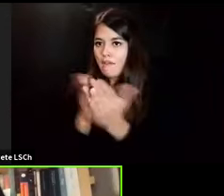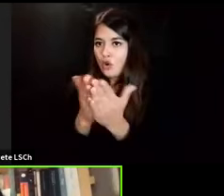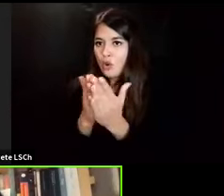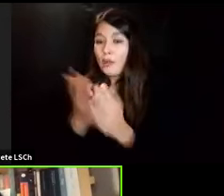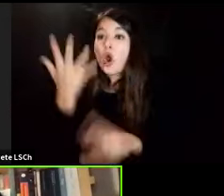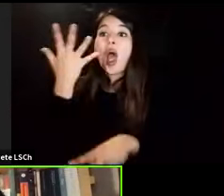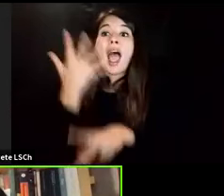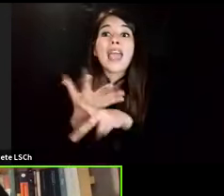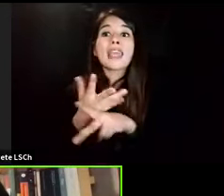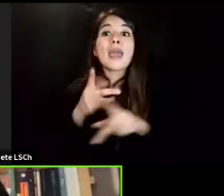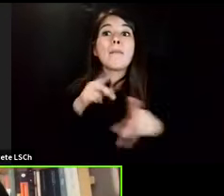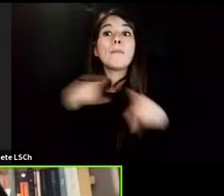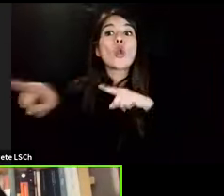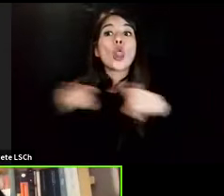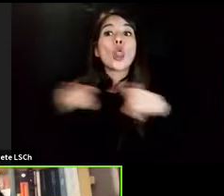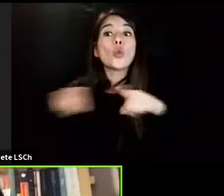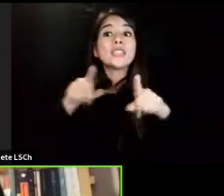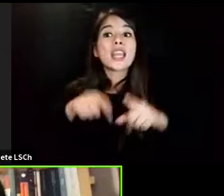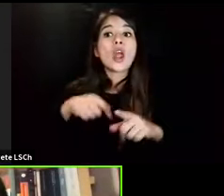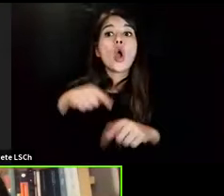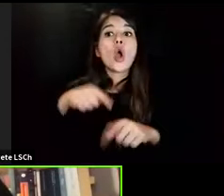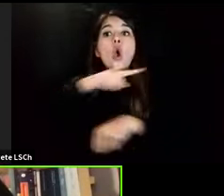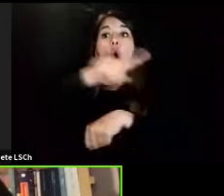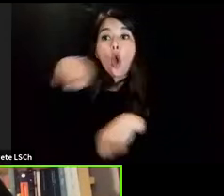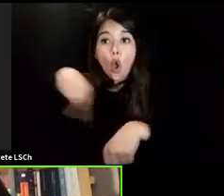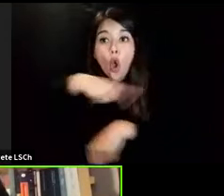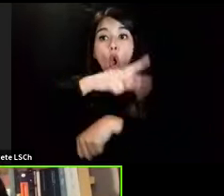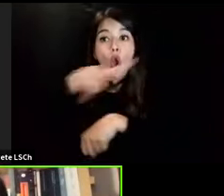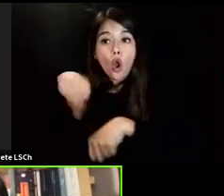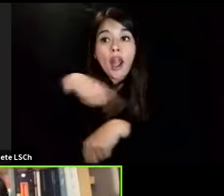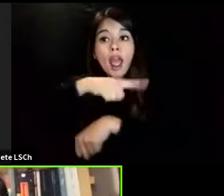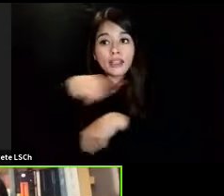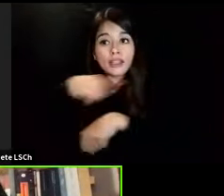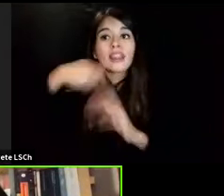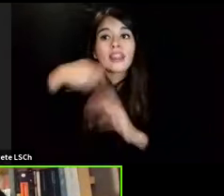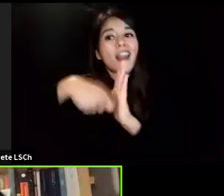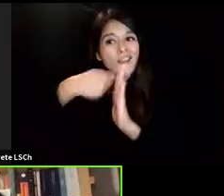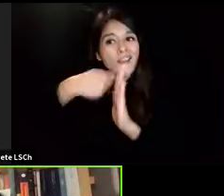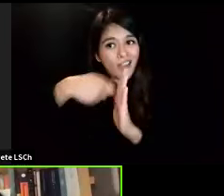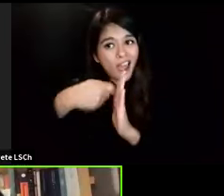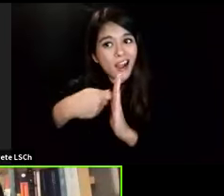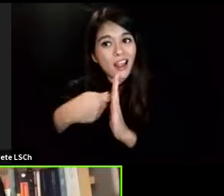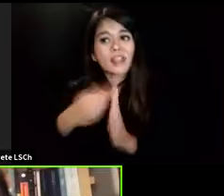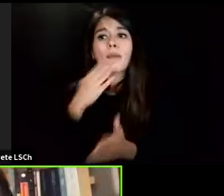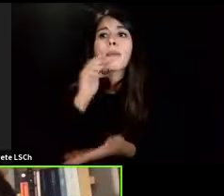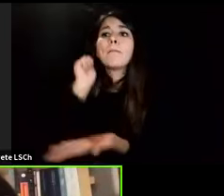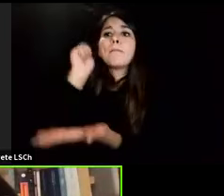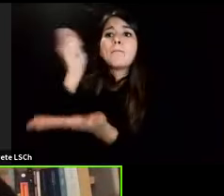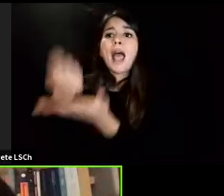horas de estudio cierto de grabación además hay que pagarle al narrador o al actor a la